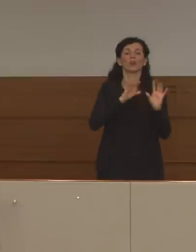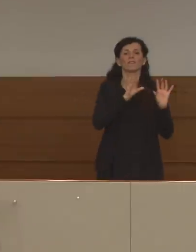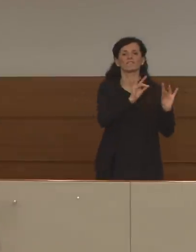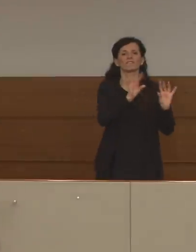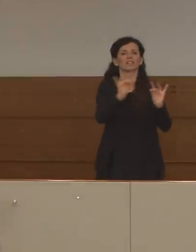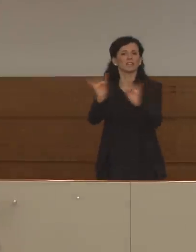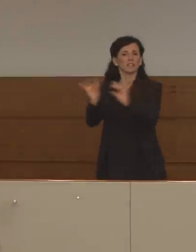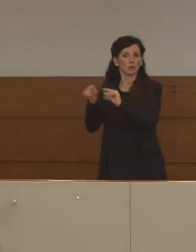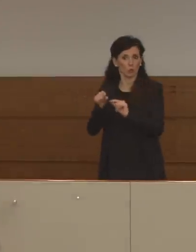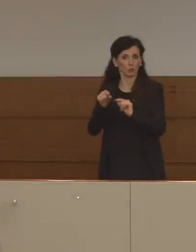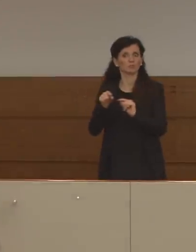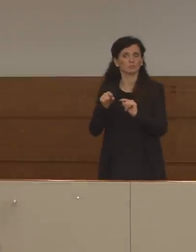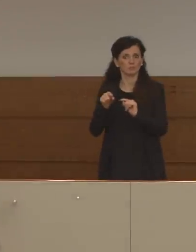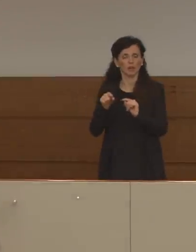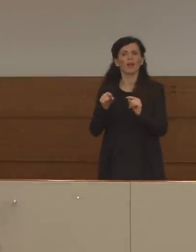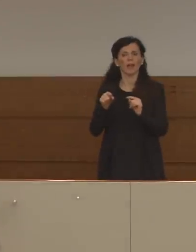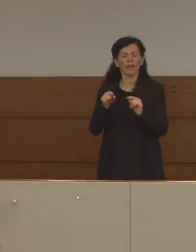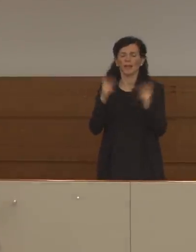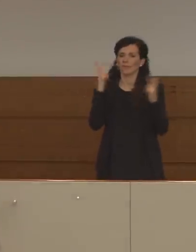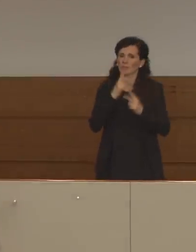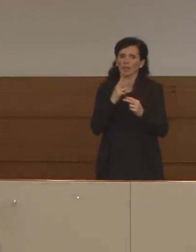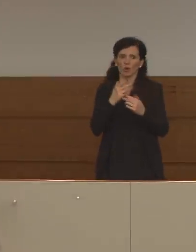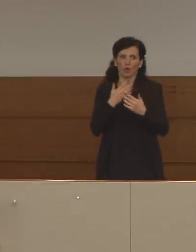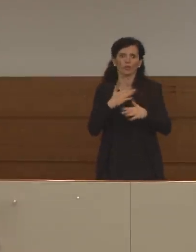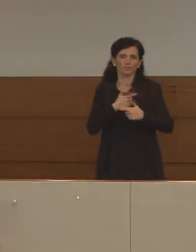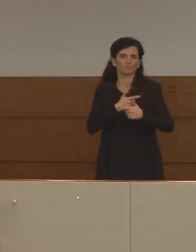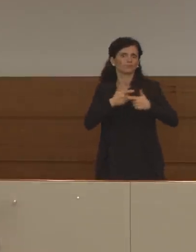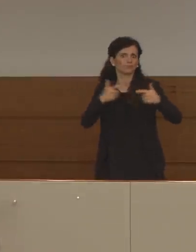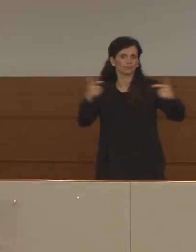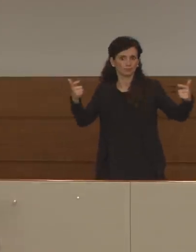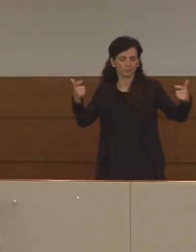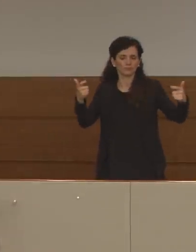quello che noi riusciamo a verificare specialmente nelle regioni dove c'è